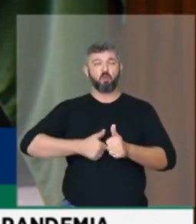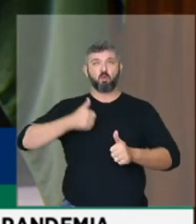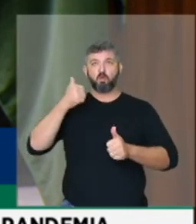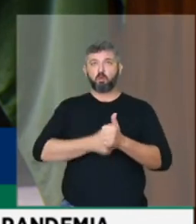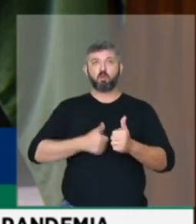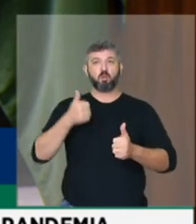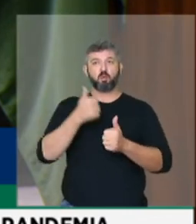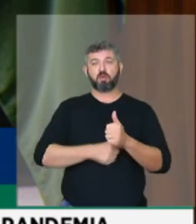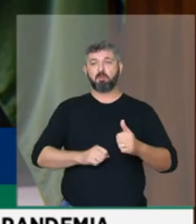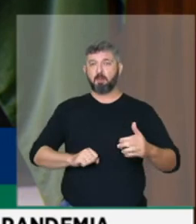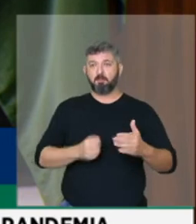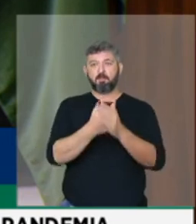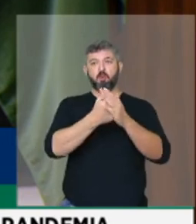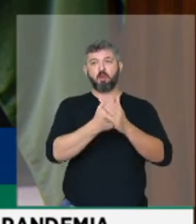MUITO PARA BARRAR TODO O TIPO